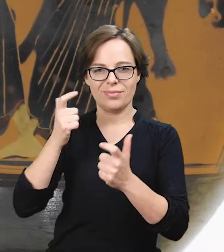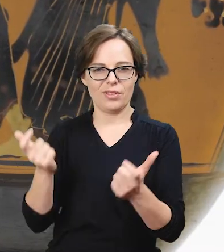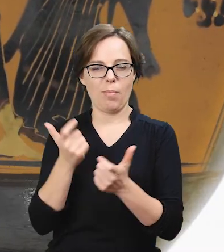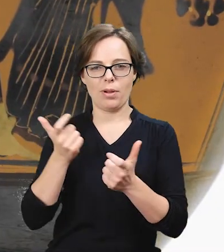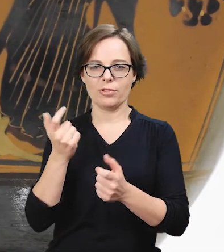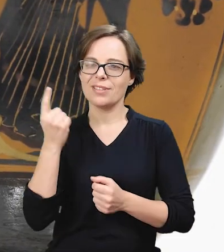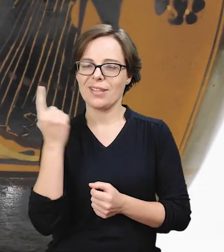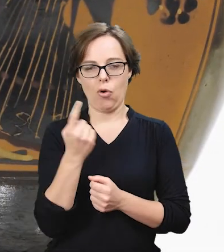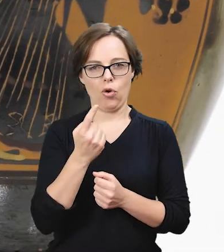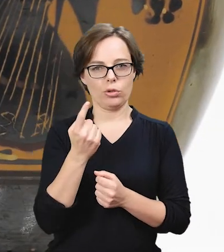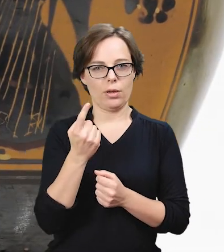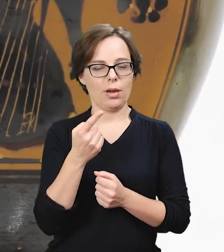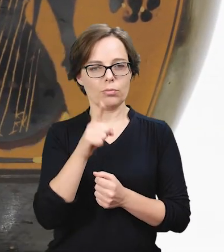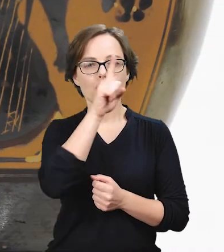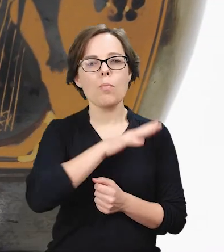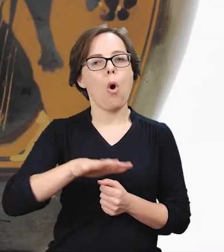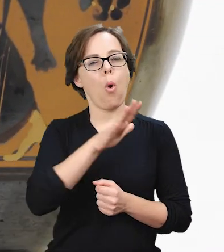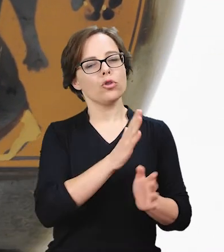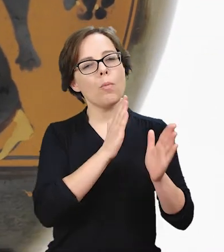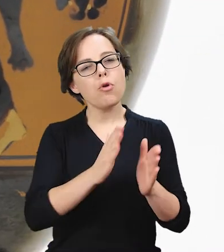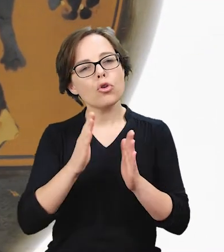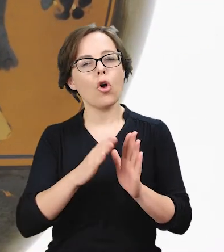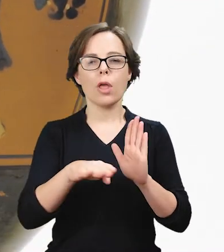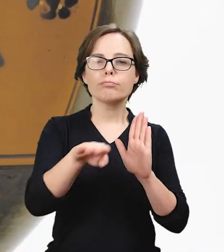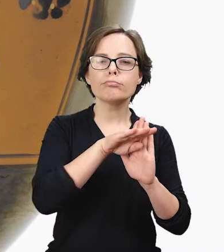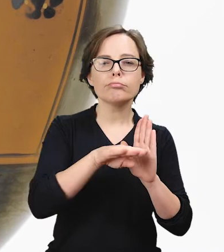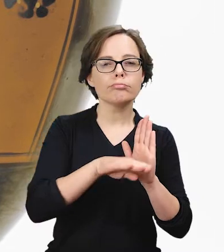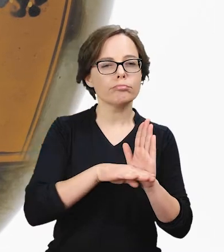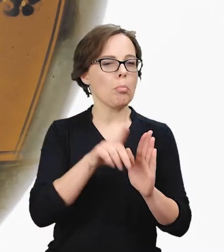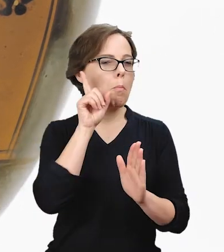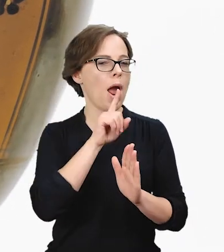dla porządku społecznego ustanowionego przez mężczyzn.